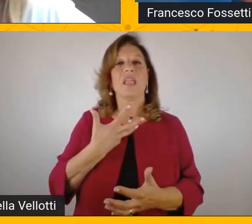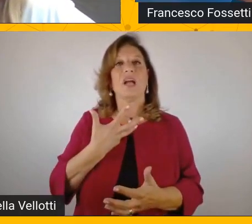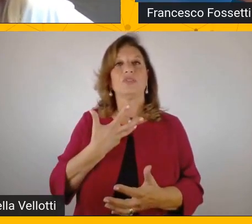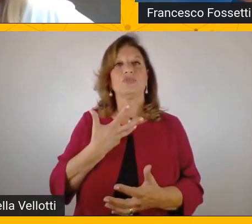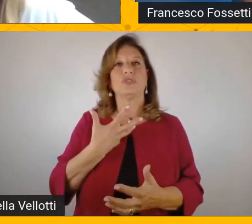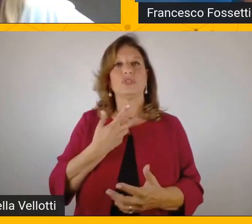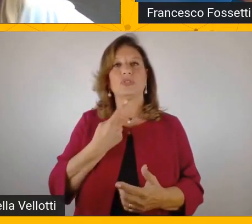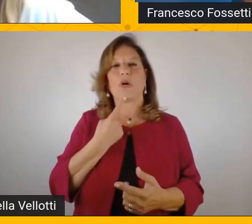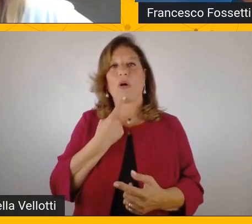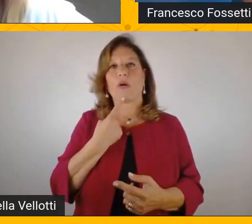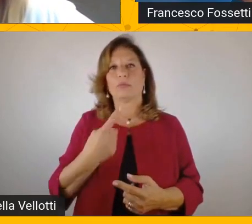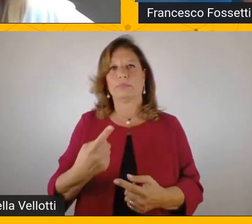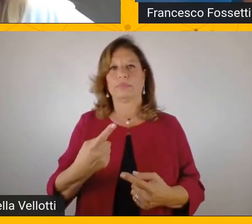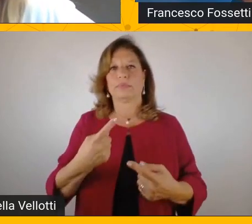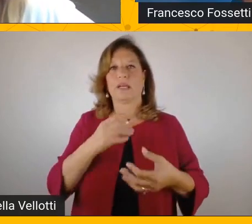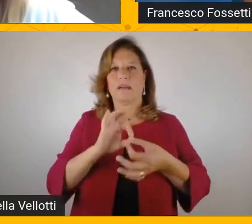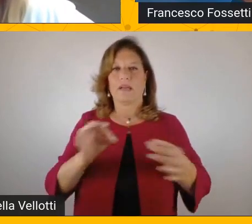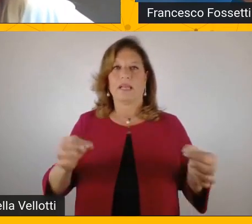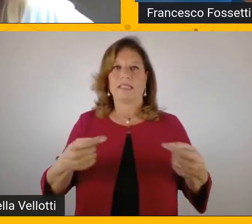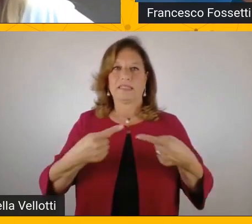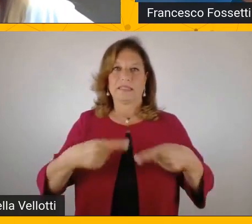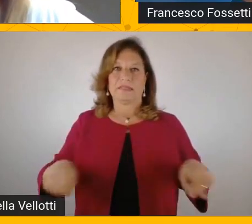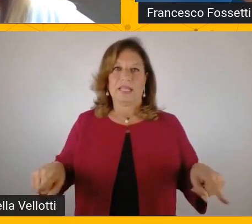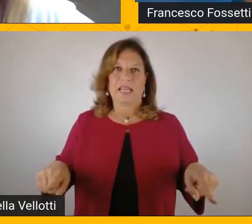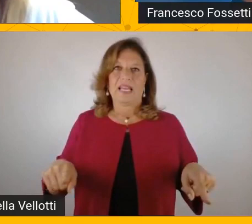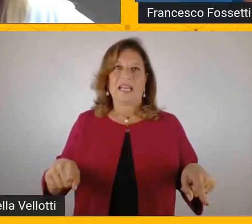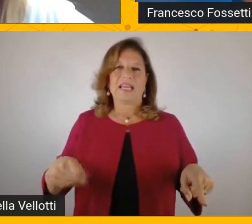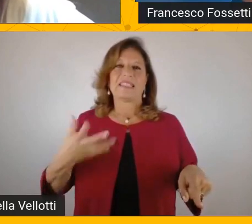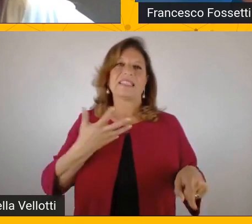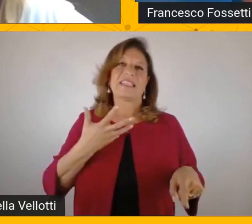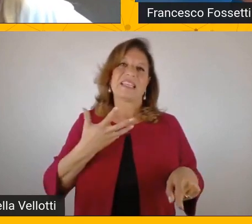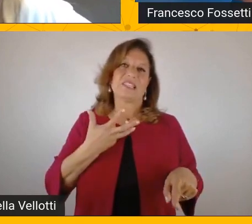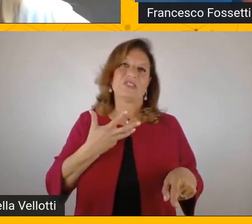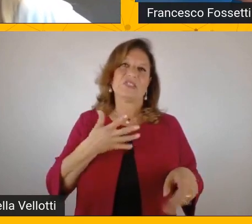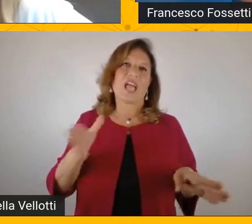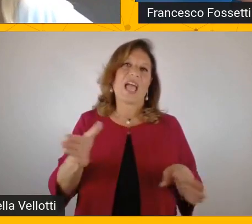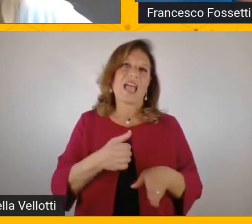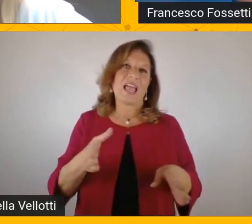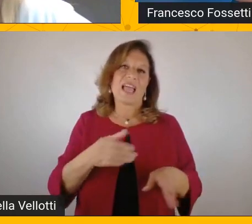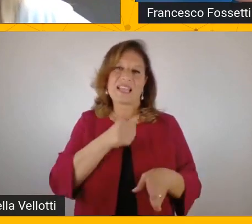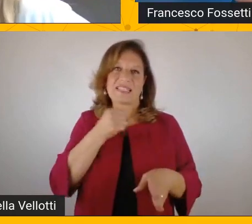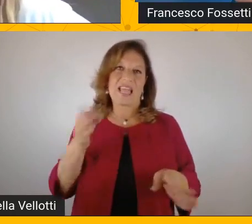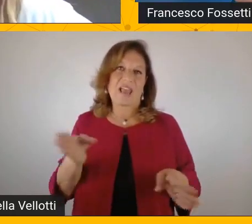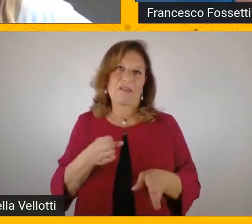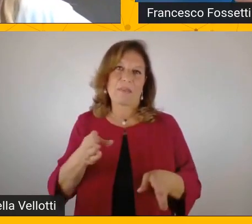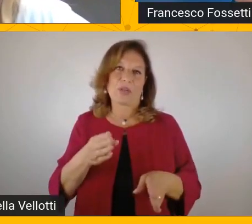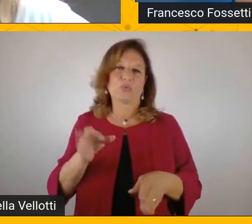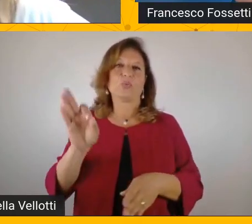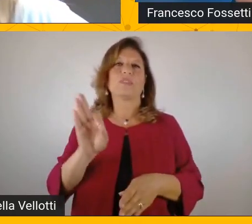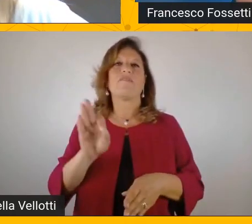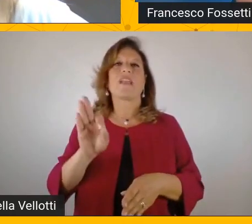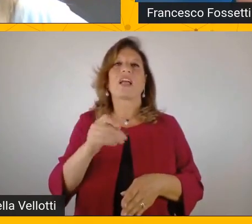ci sono delle dissertazioni su il multitasking esiste o non